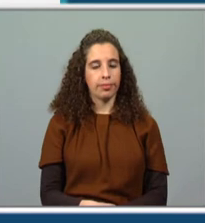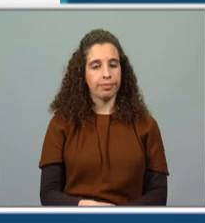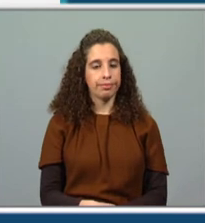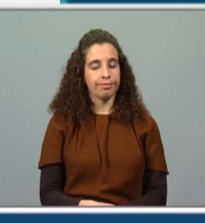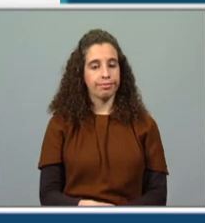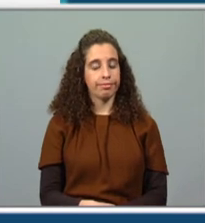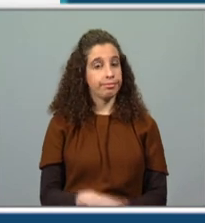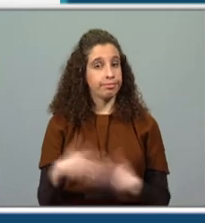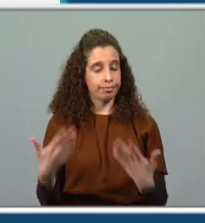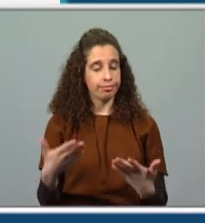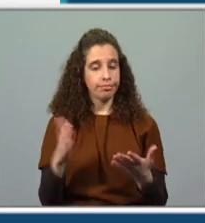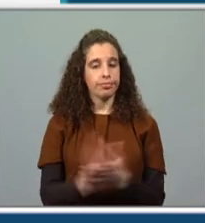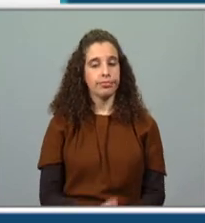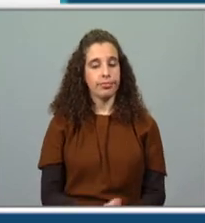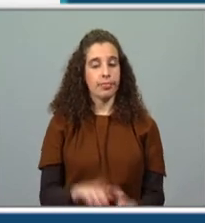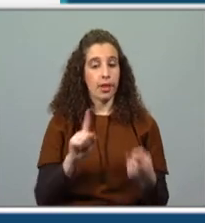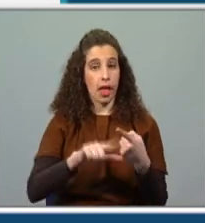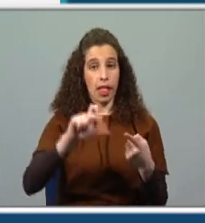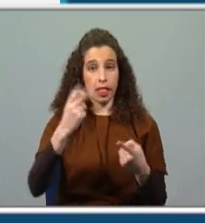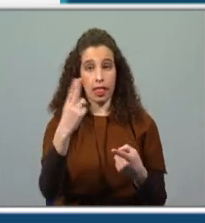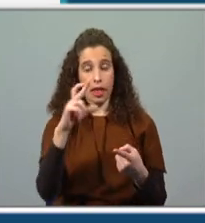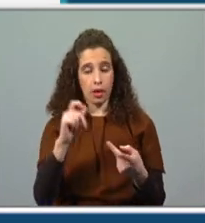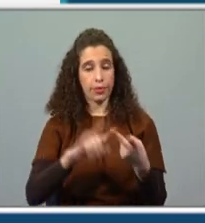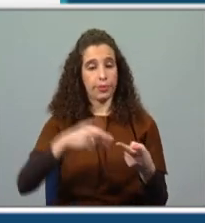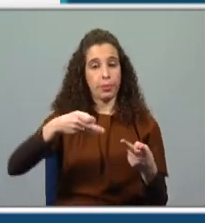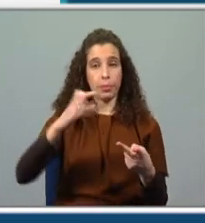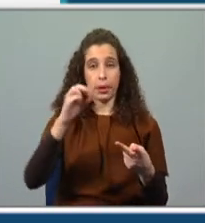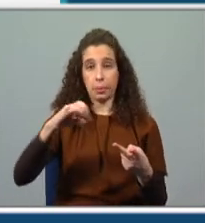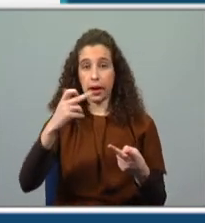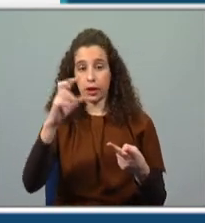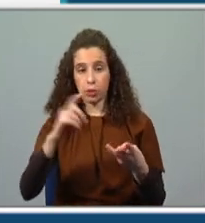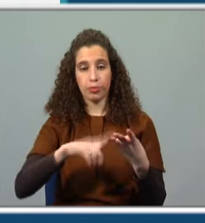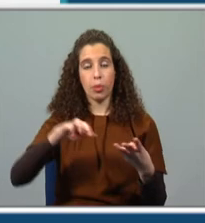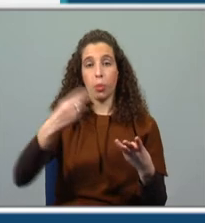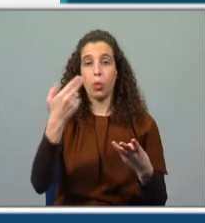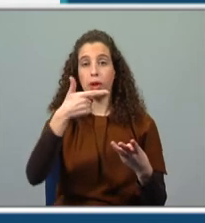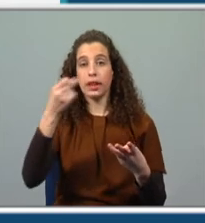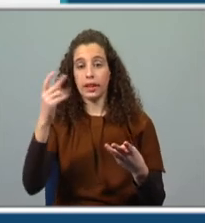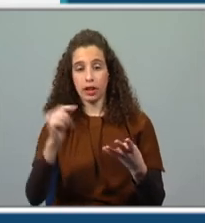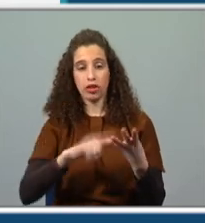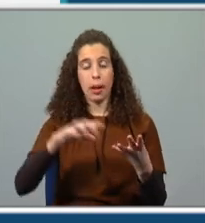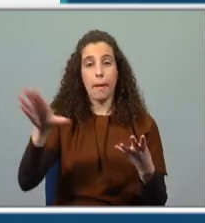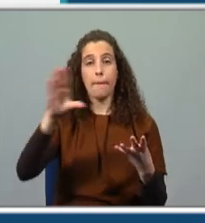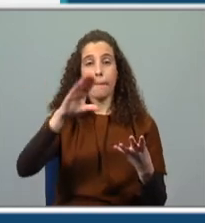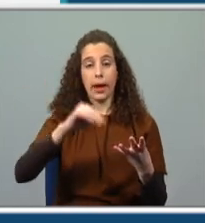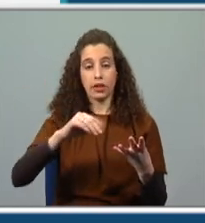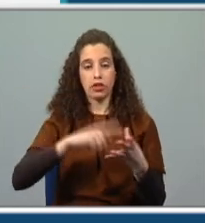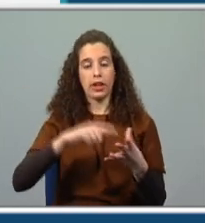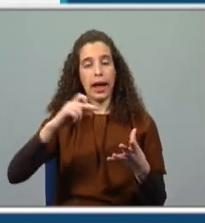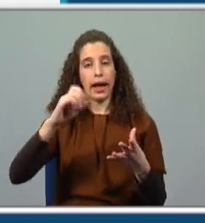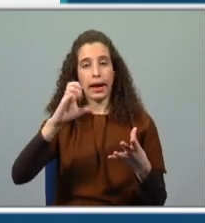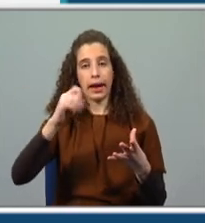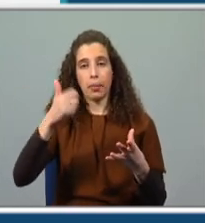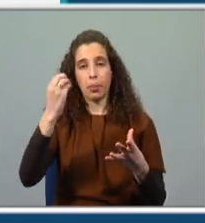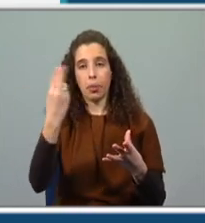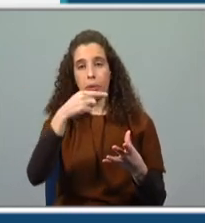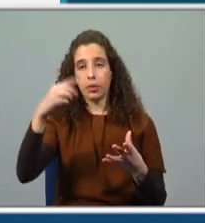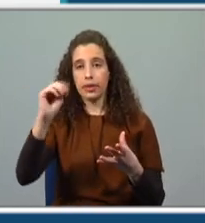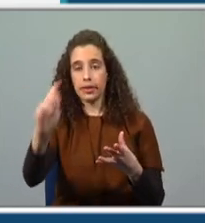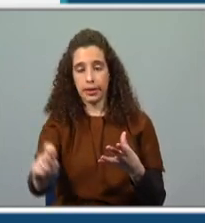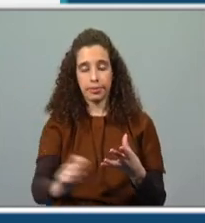Vamos então Laura primeiro muitas mais e acabou 所以讓我們先去勞拉結束了